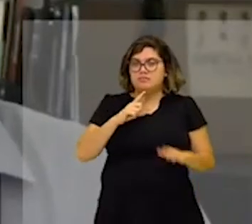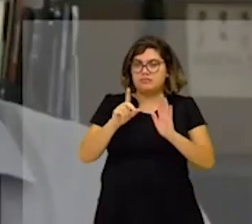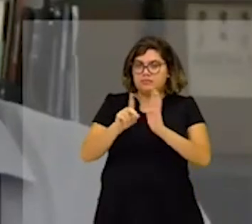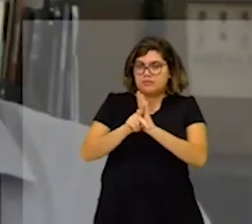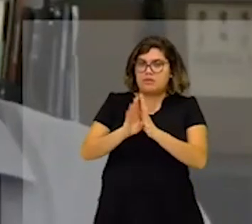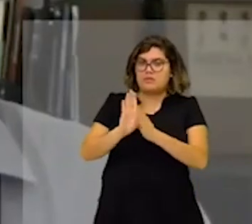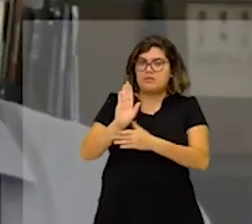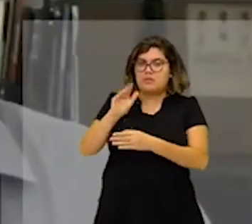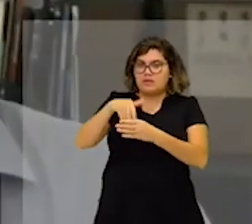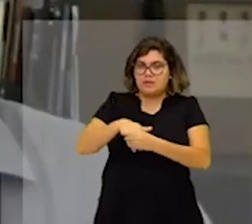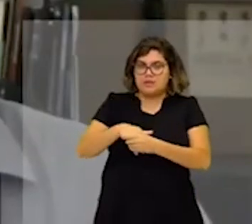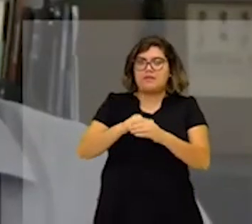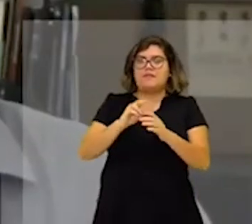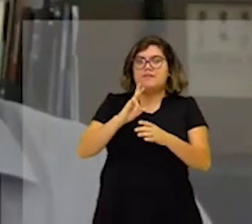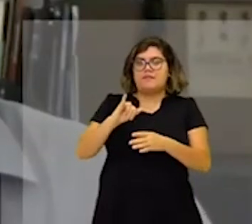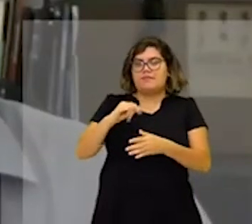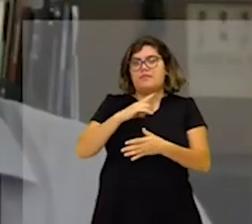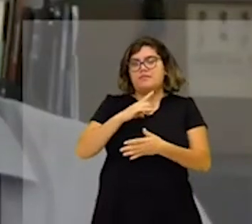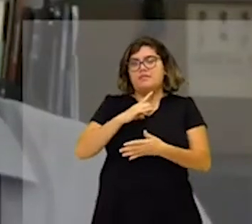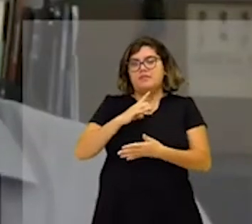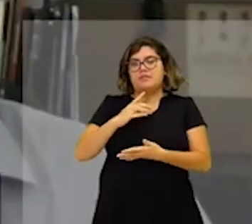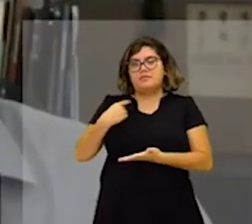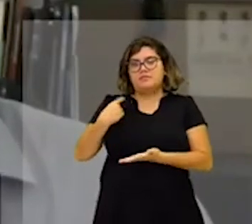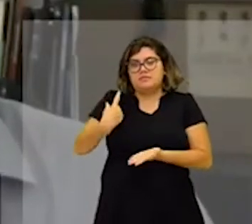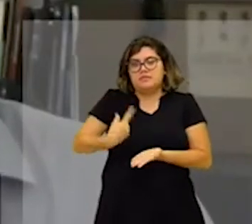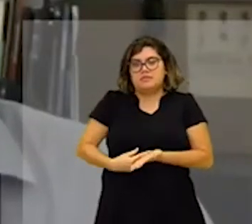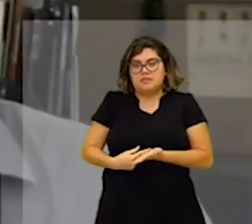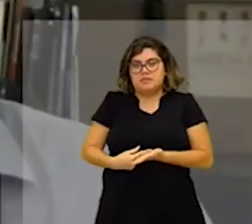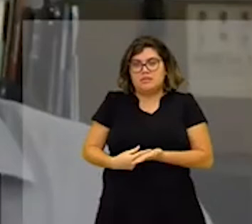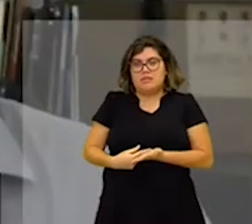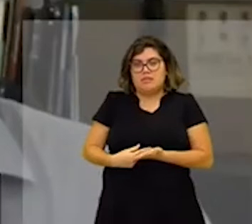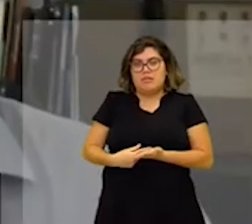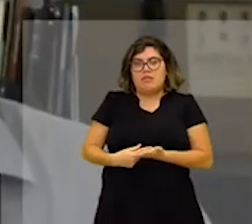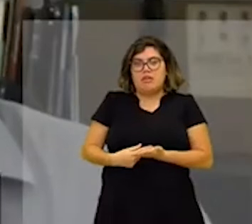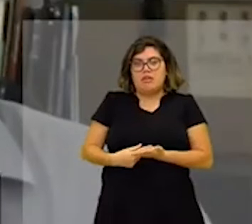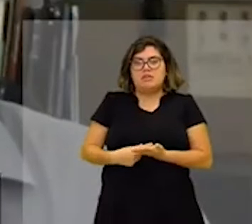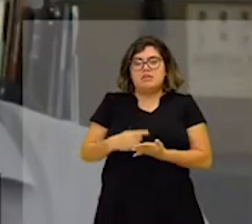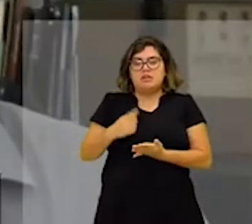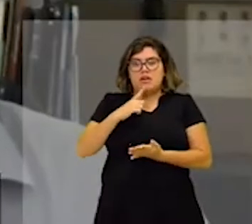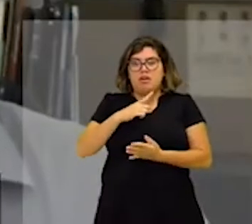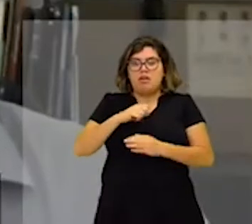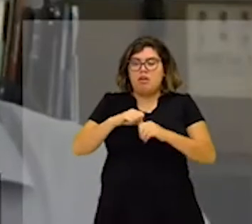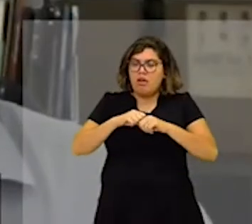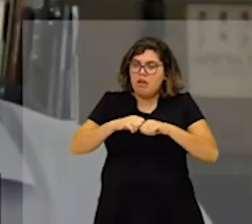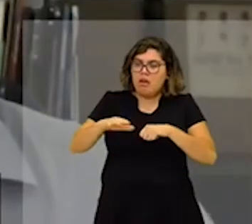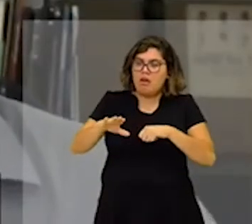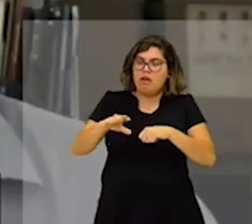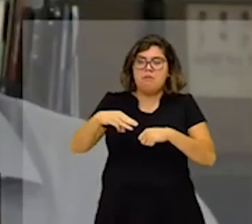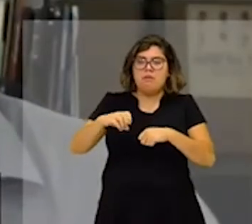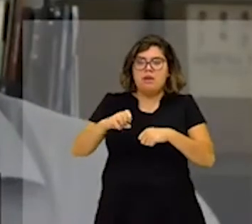diante dessa situação é tanto do conosco se diz a distribuição de Belas quando eu também não é